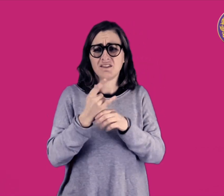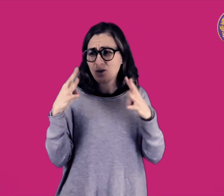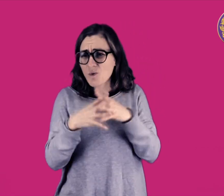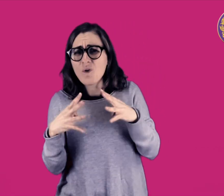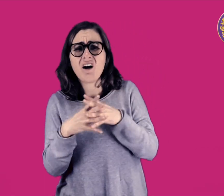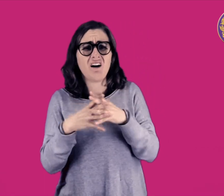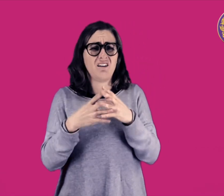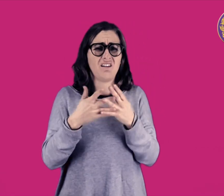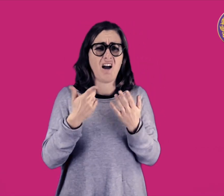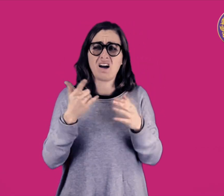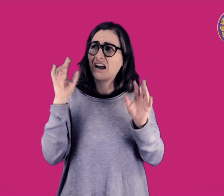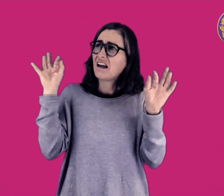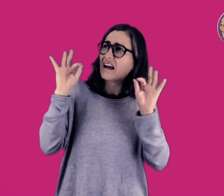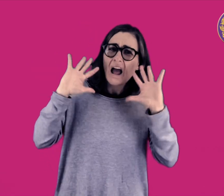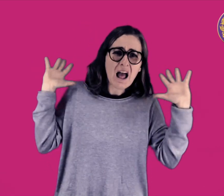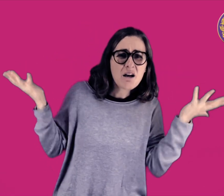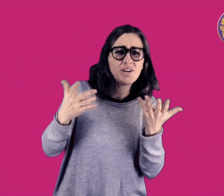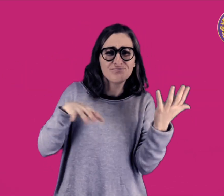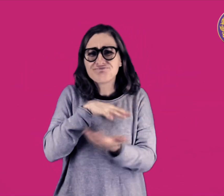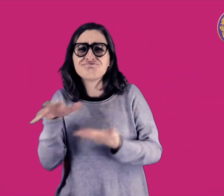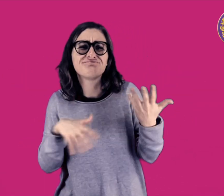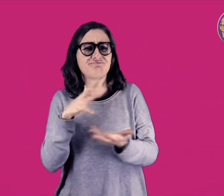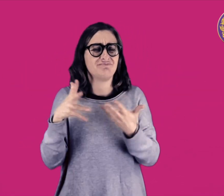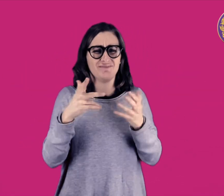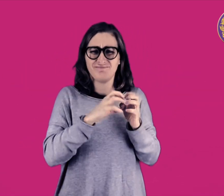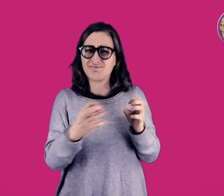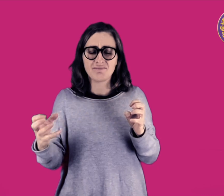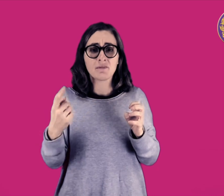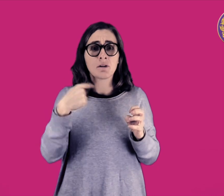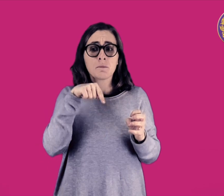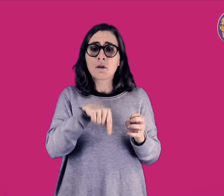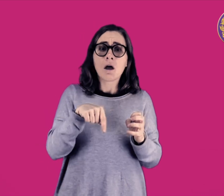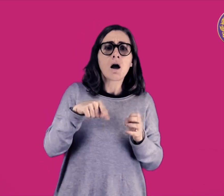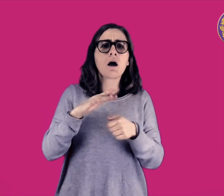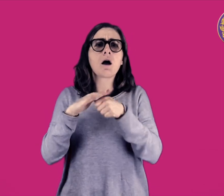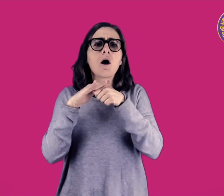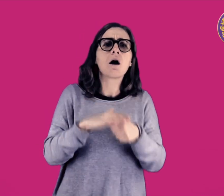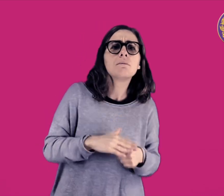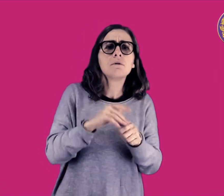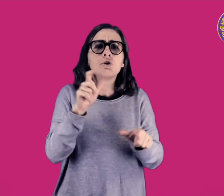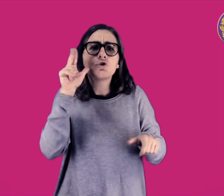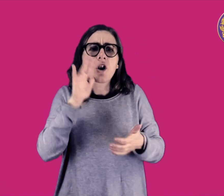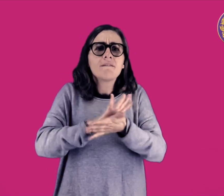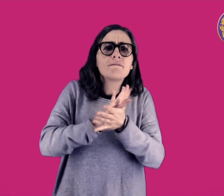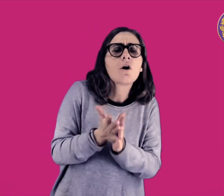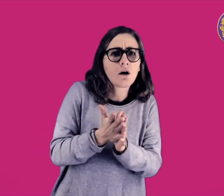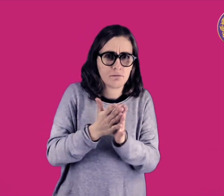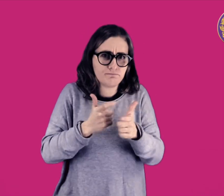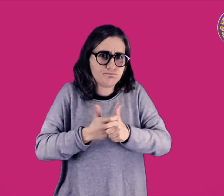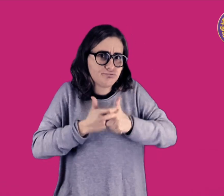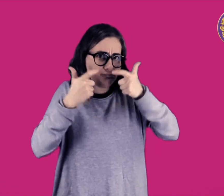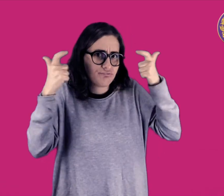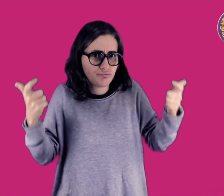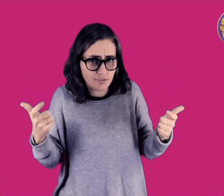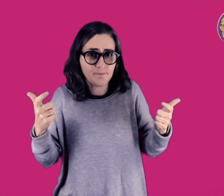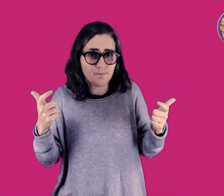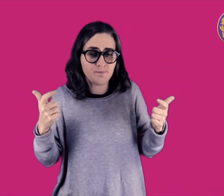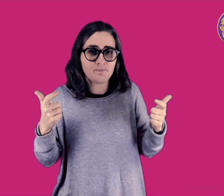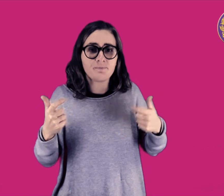nelle crisi umanitarie, nei disastri climatici e nei conflitti.